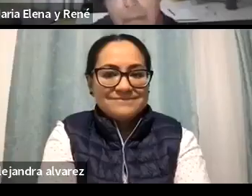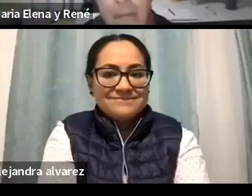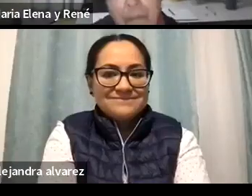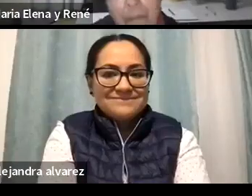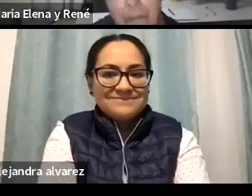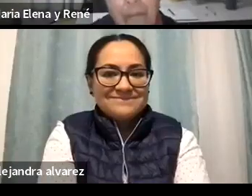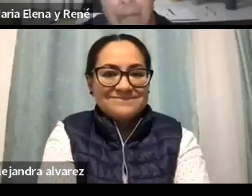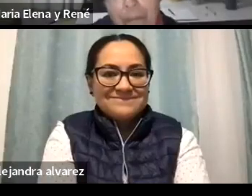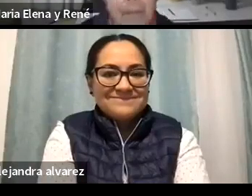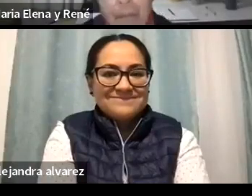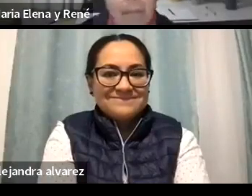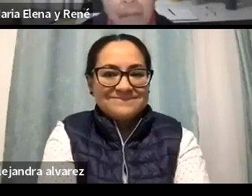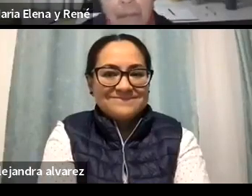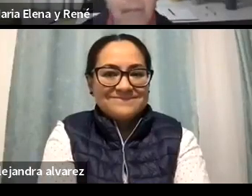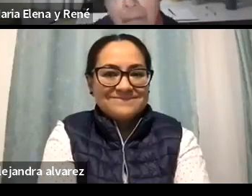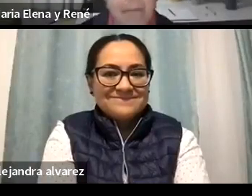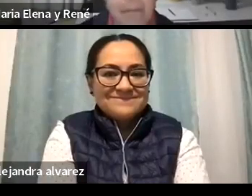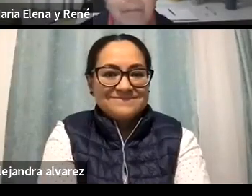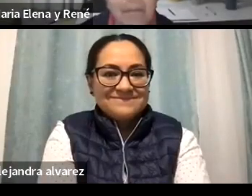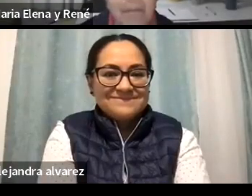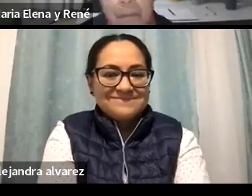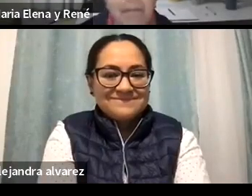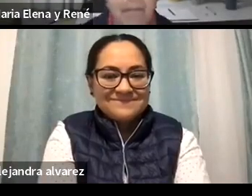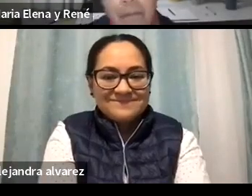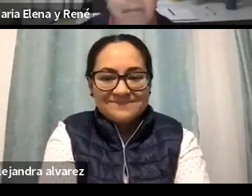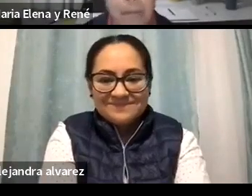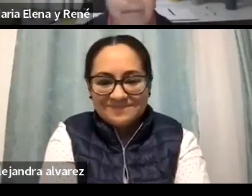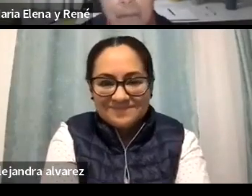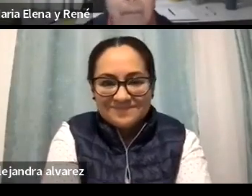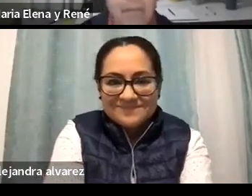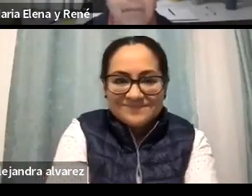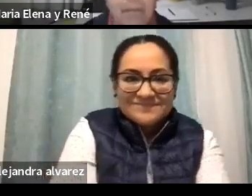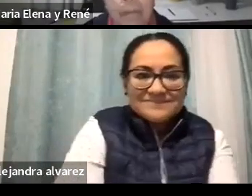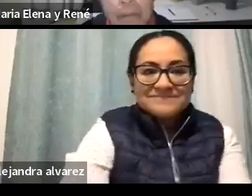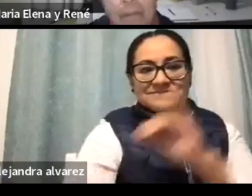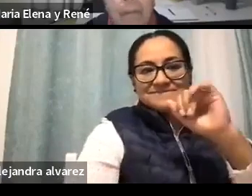ti.